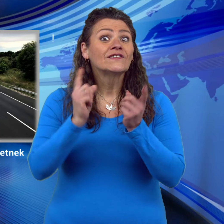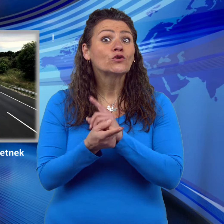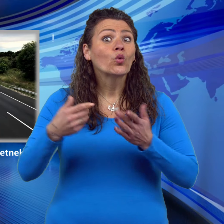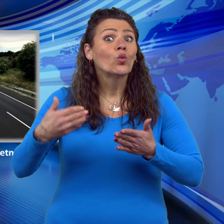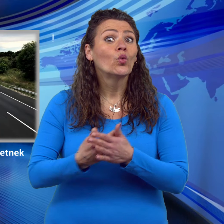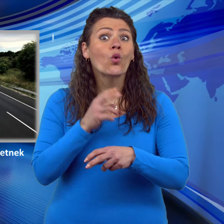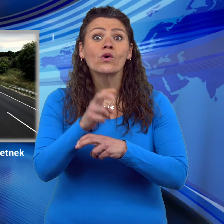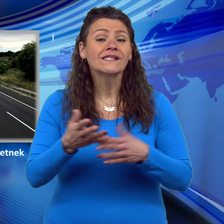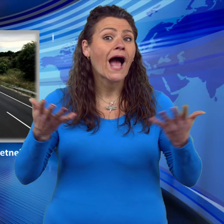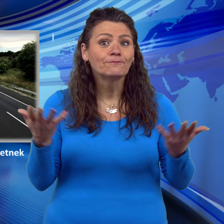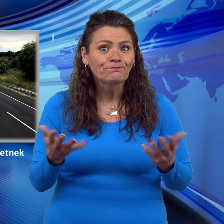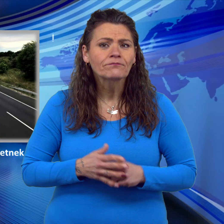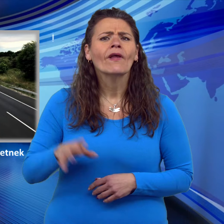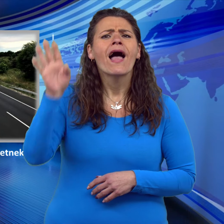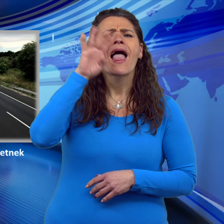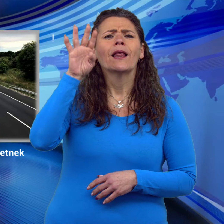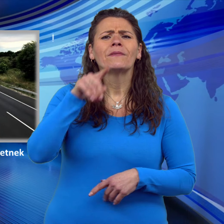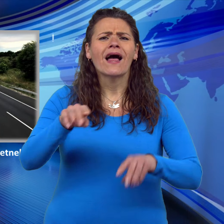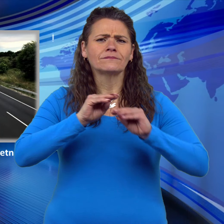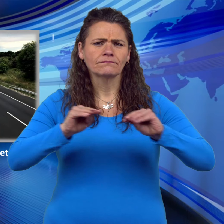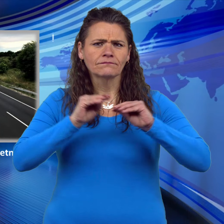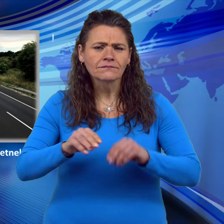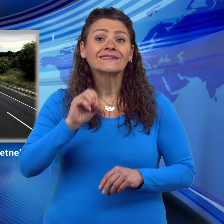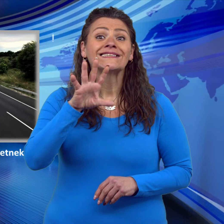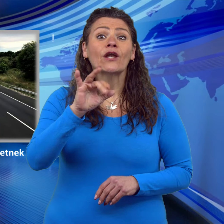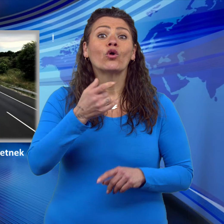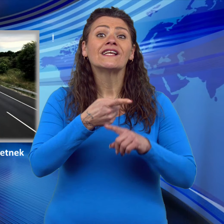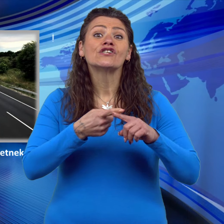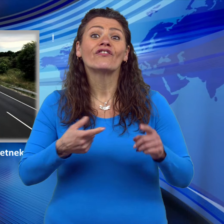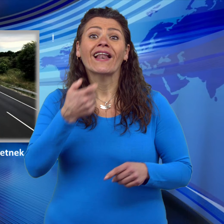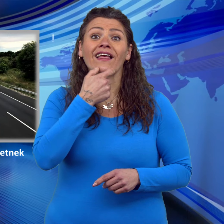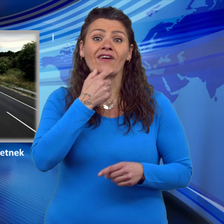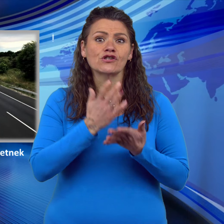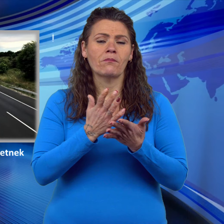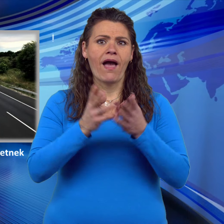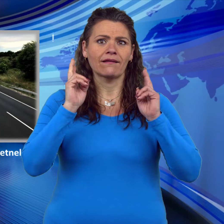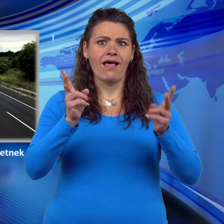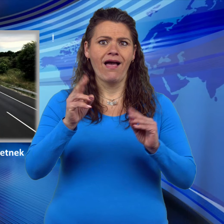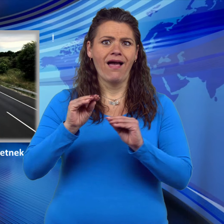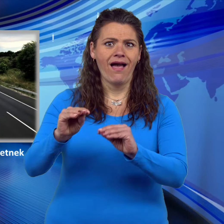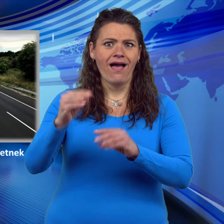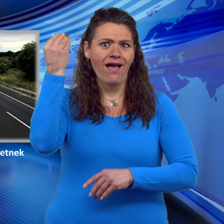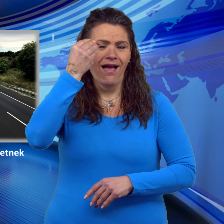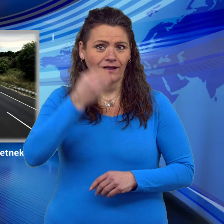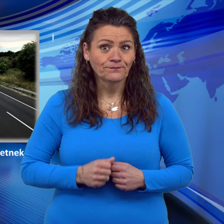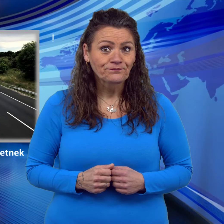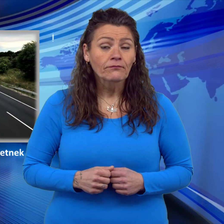míg az elméleti képzést már 15 éves és 6 hónapos kortól is megkezdhetik a fiatalok.